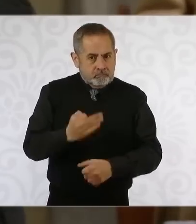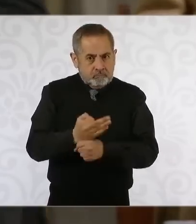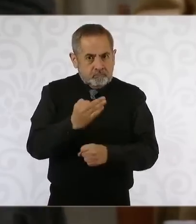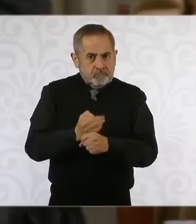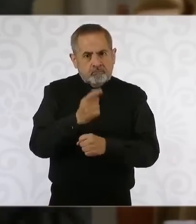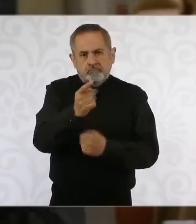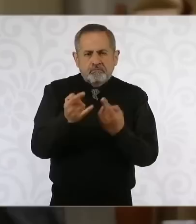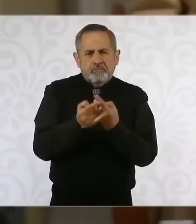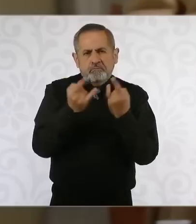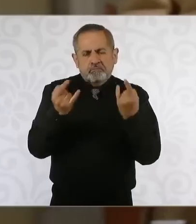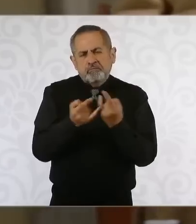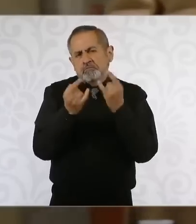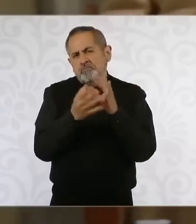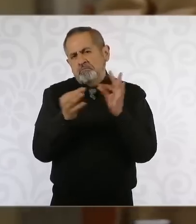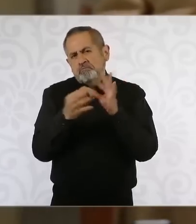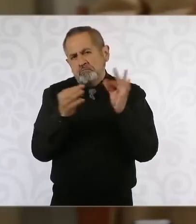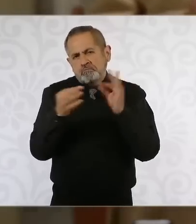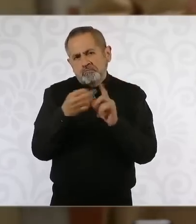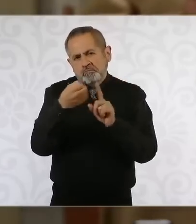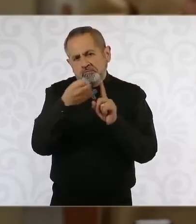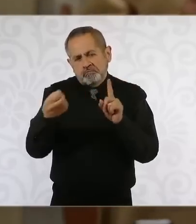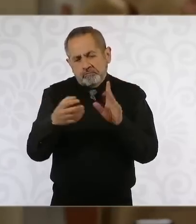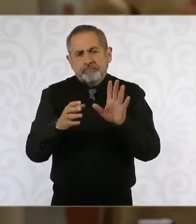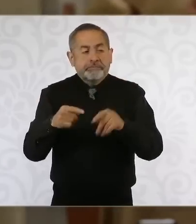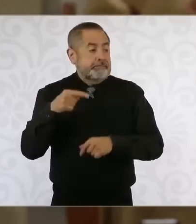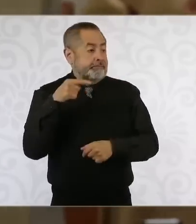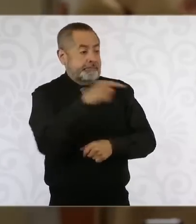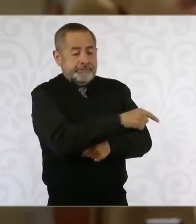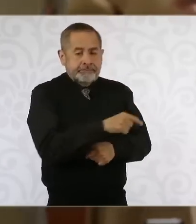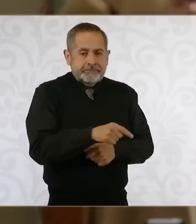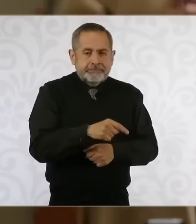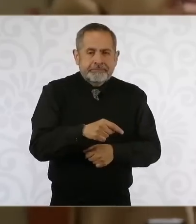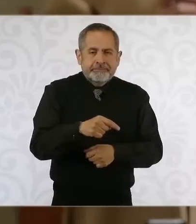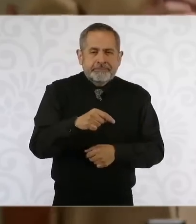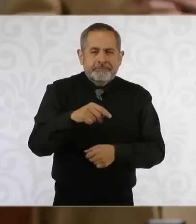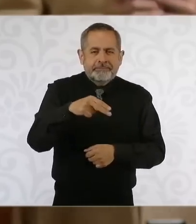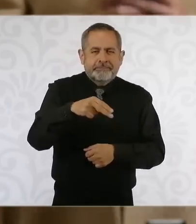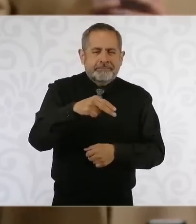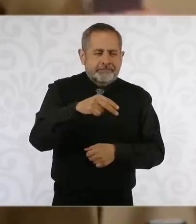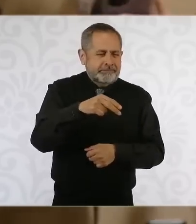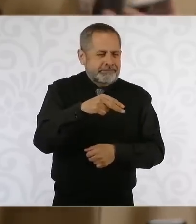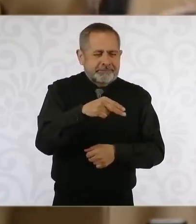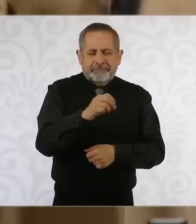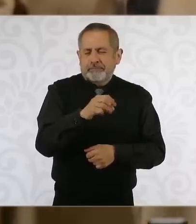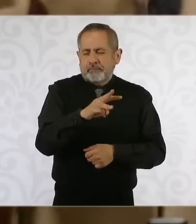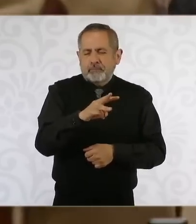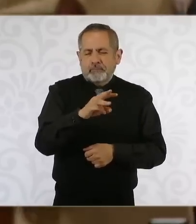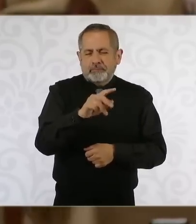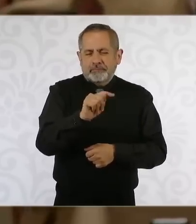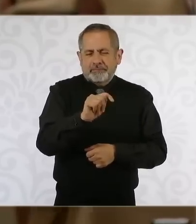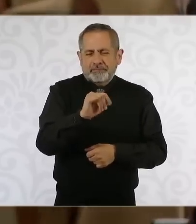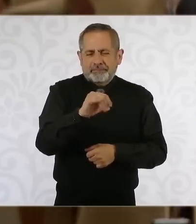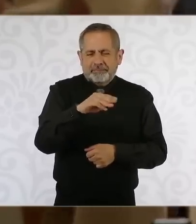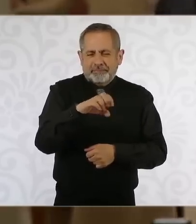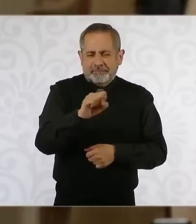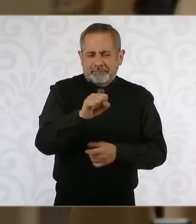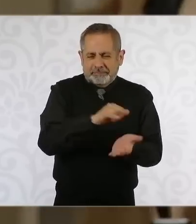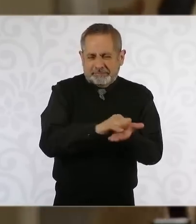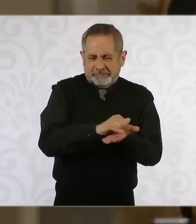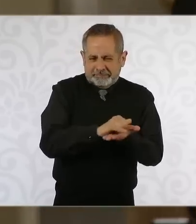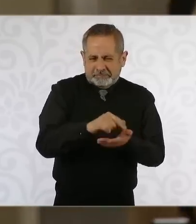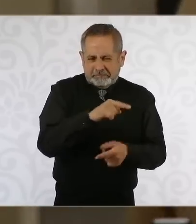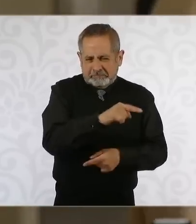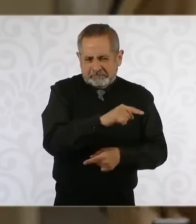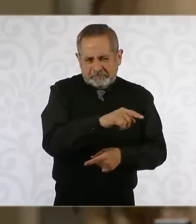mencionando el New York Times que es un periódico que o es un medio de comunicación que no no no es